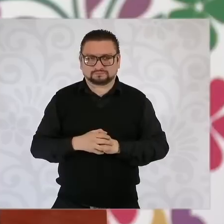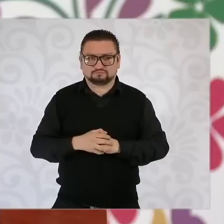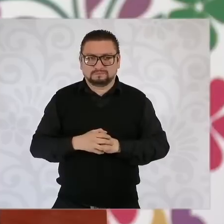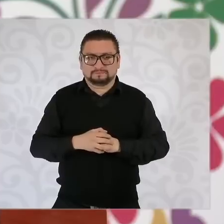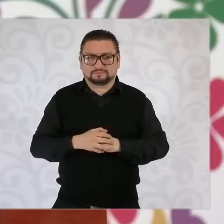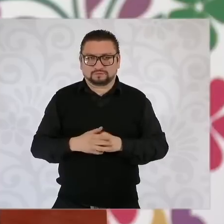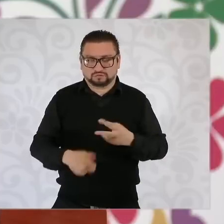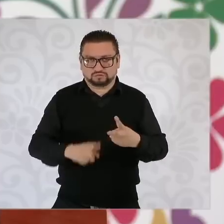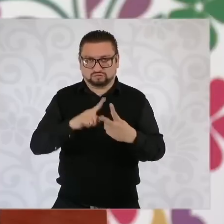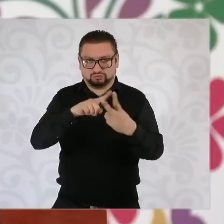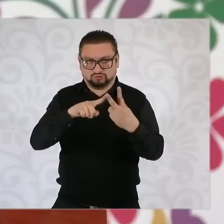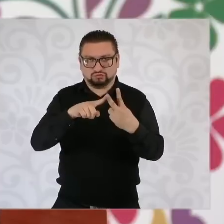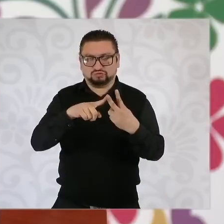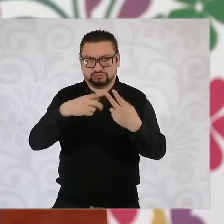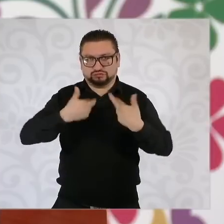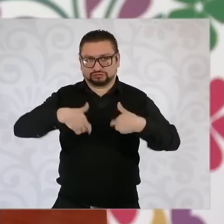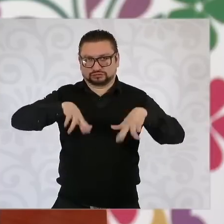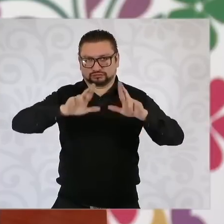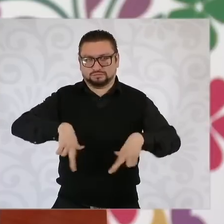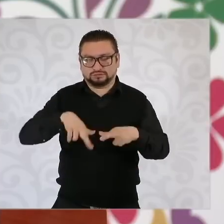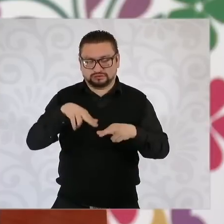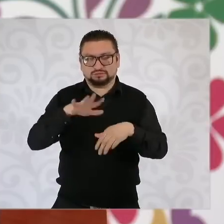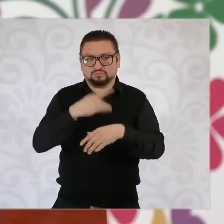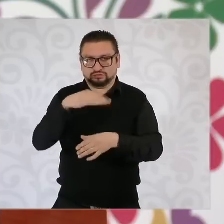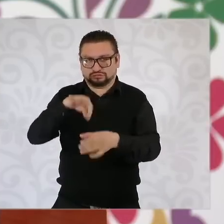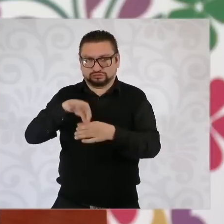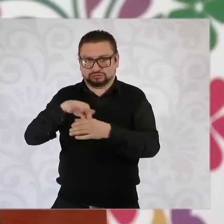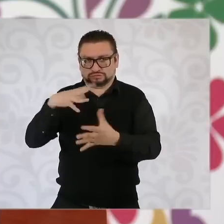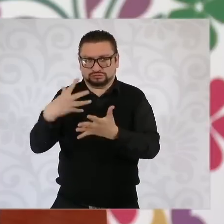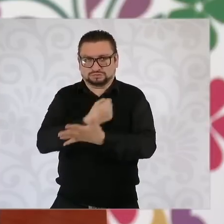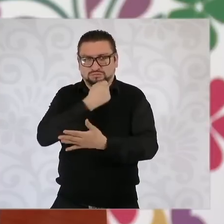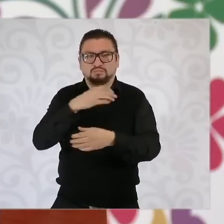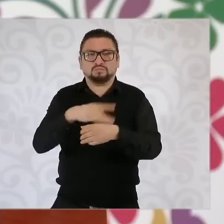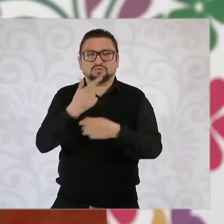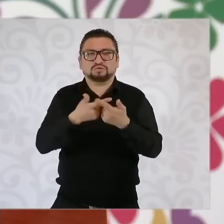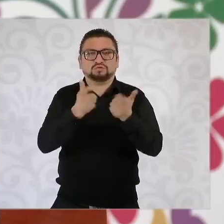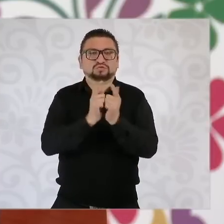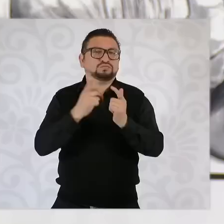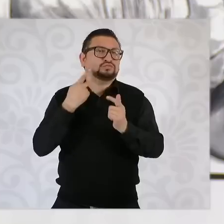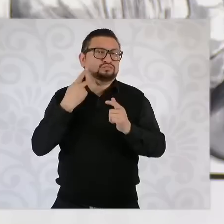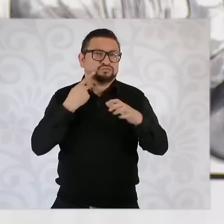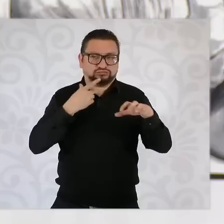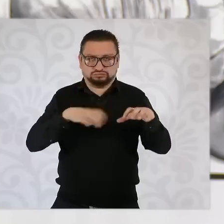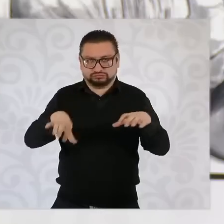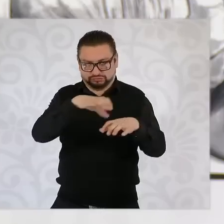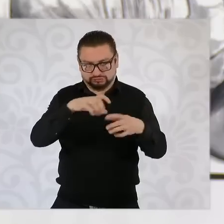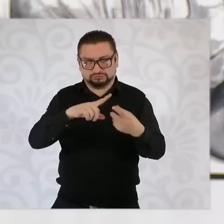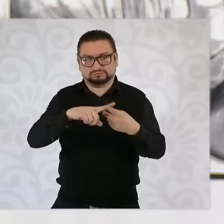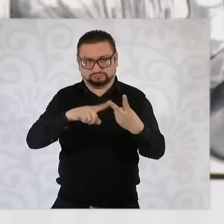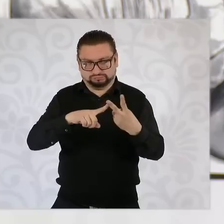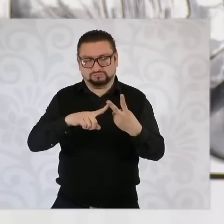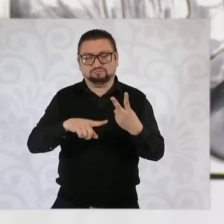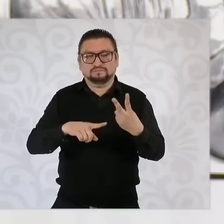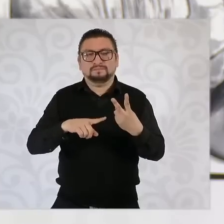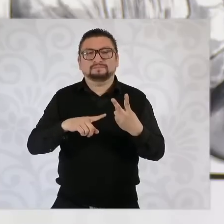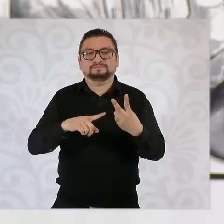representantes populares que ganan la elección por el partido que gana la elección y la primera